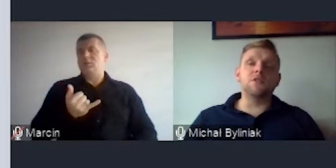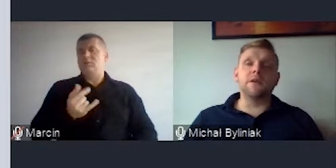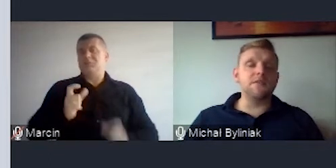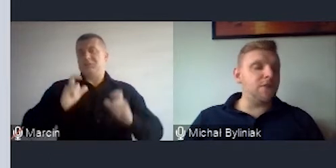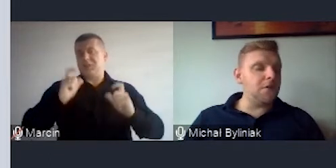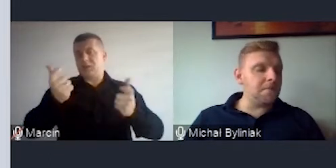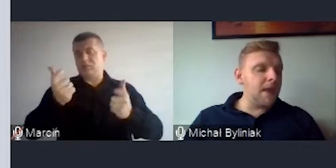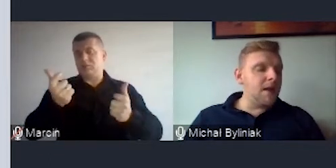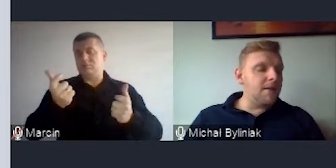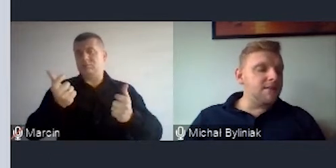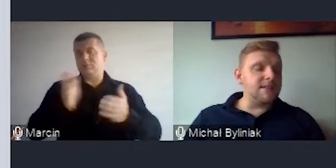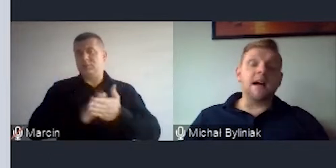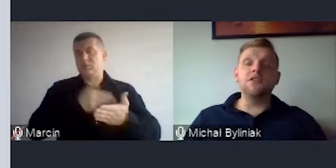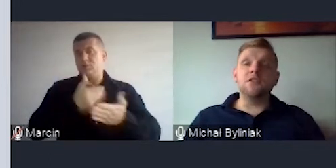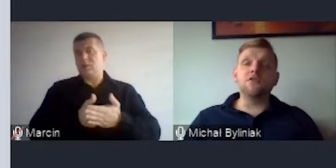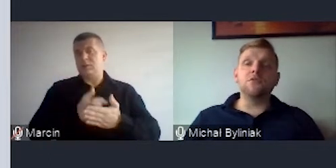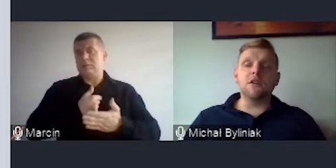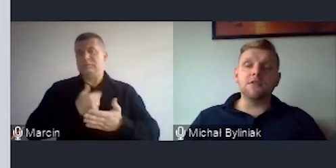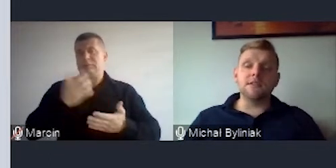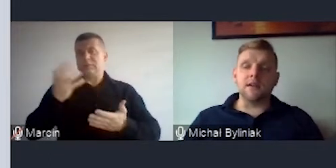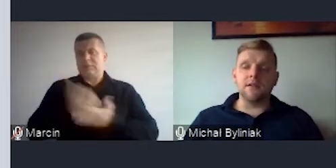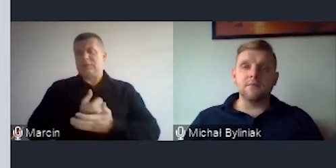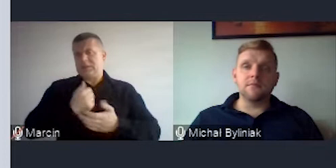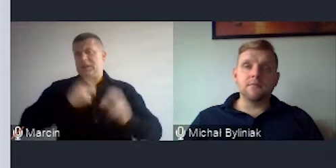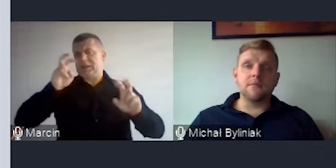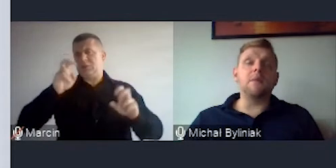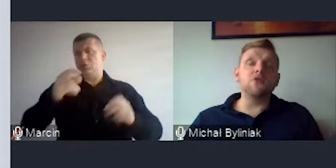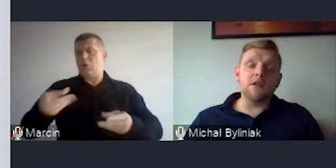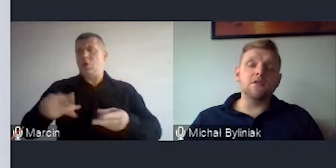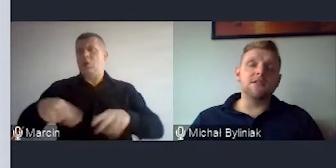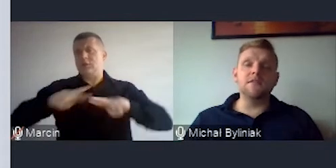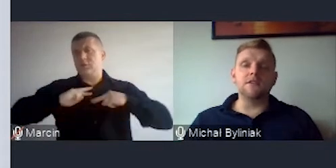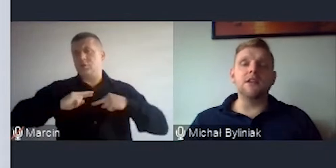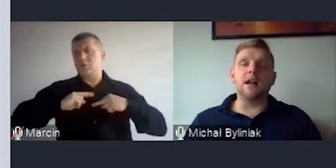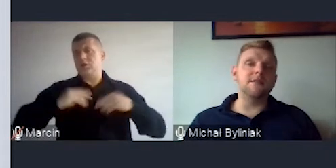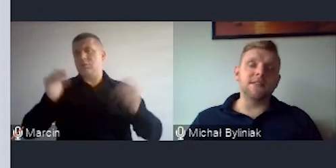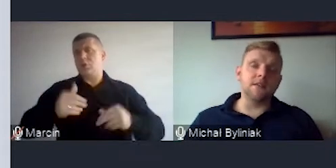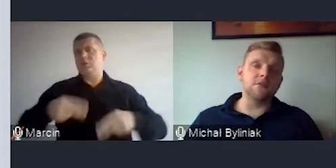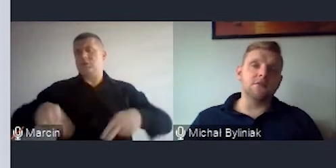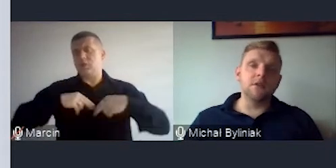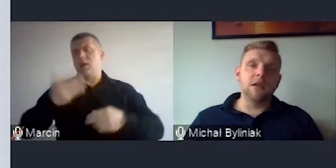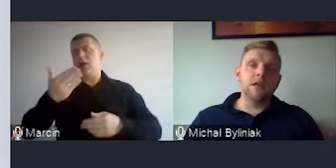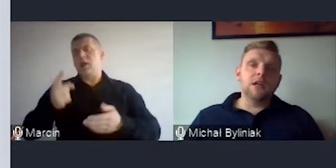że Państwo zyskaliście tytuł do jego odzyskania, a można go odzyskiwać kilka lat wstecz,